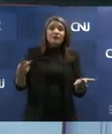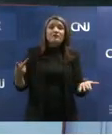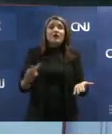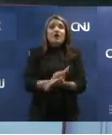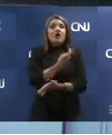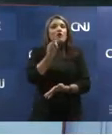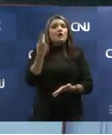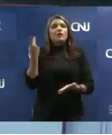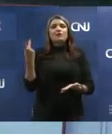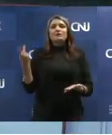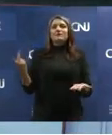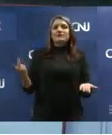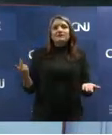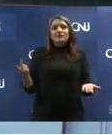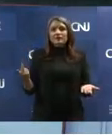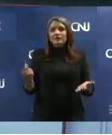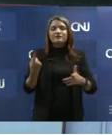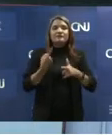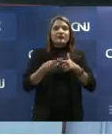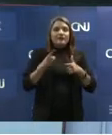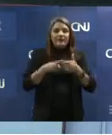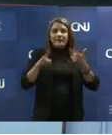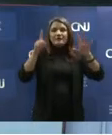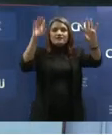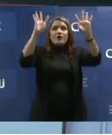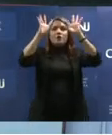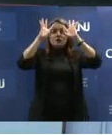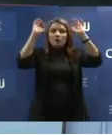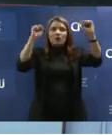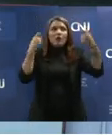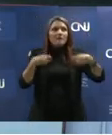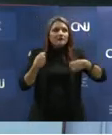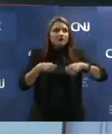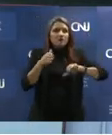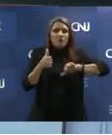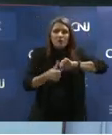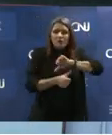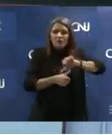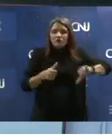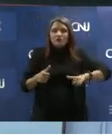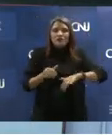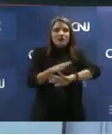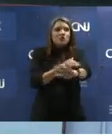o tribunal se viu obrigado a alterar toda a sistemática, a fazer grupos de trabalho.